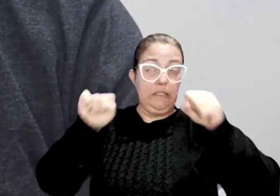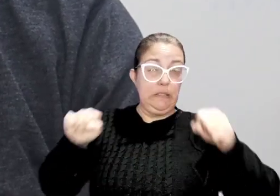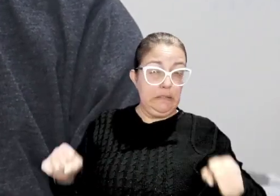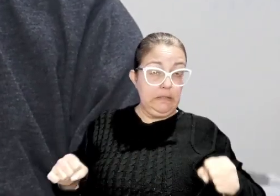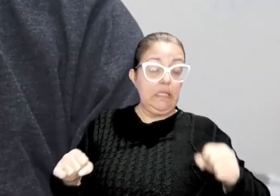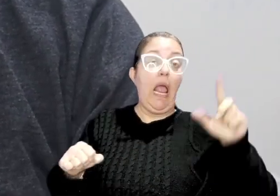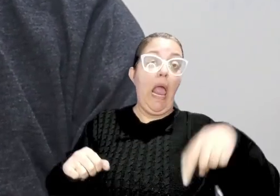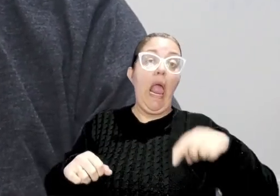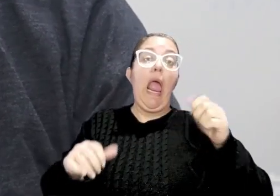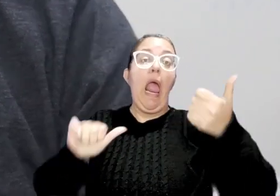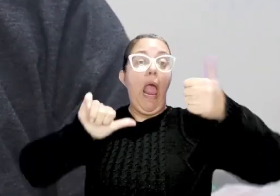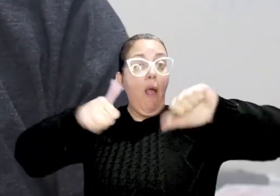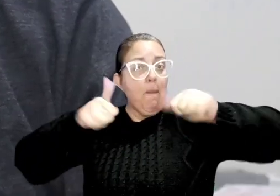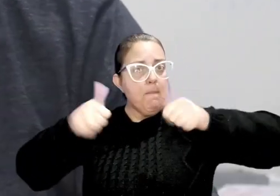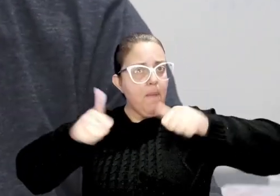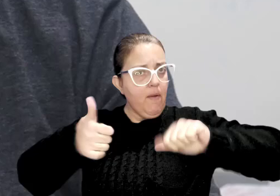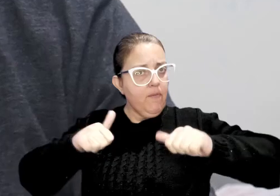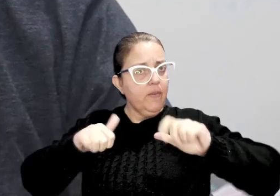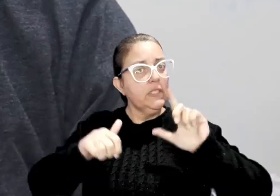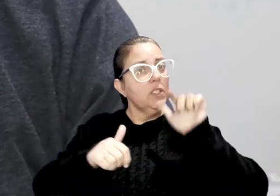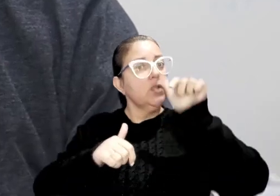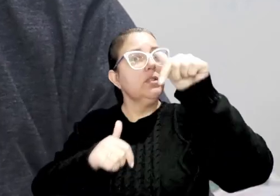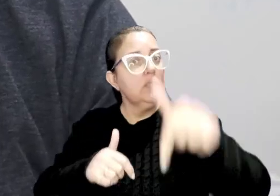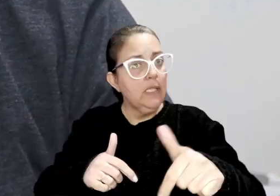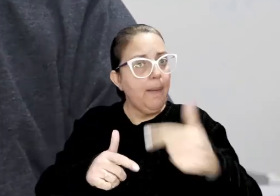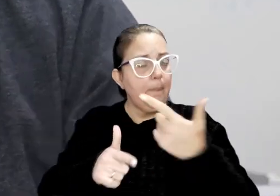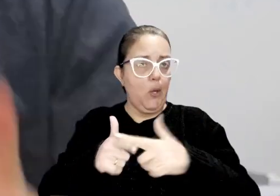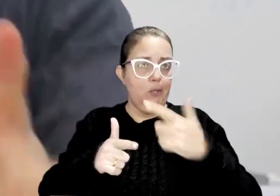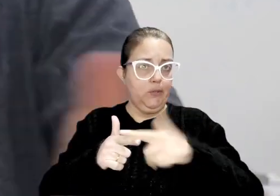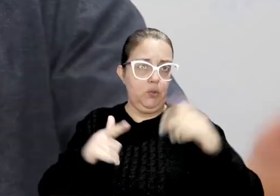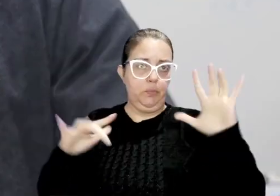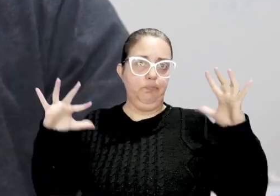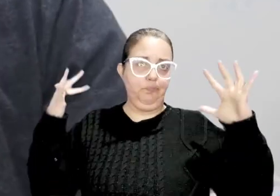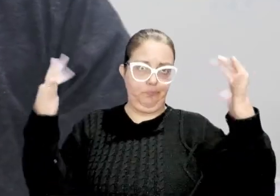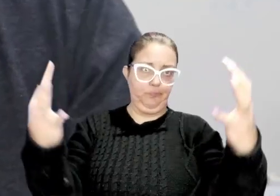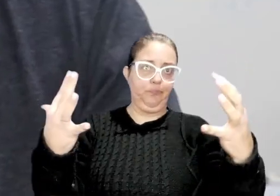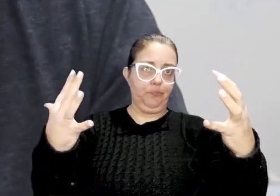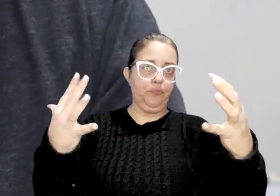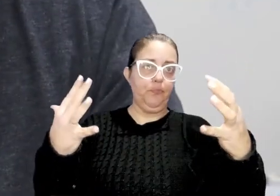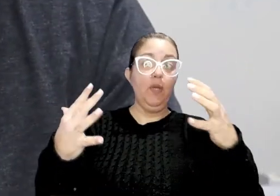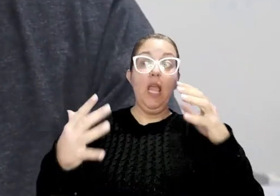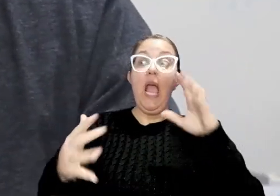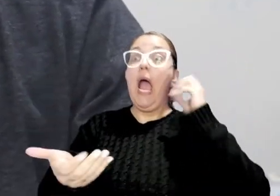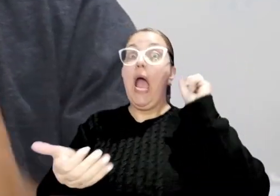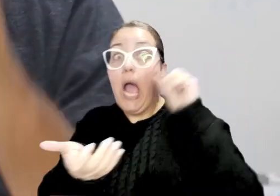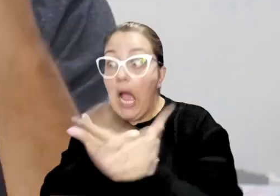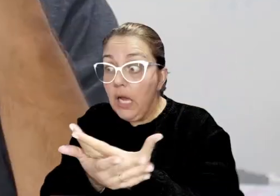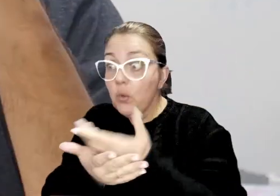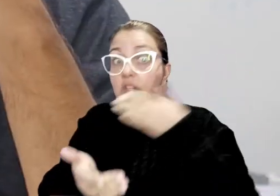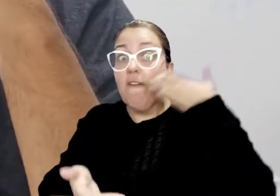a avaliação Impacto aconteceu a gente vai lá o pessoal vai lá e e mede o que que aconteceu ali